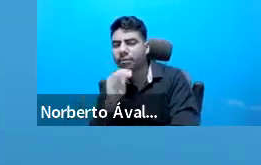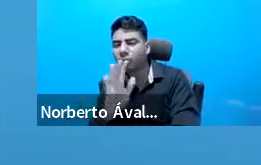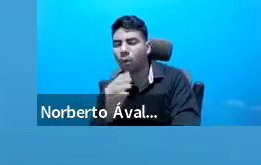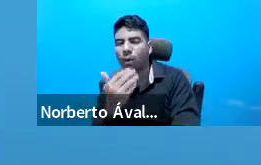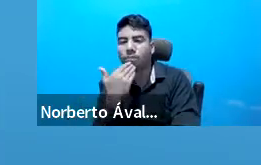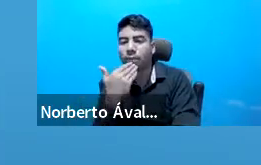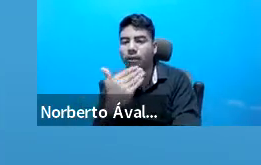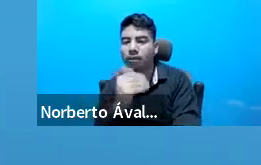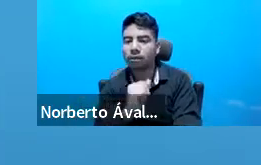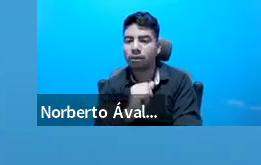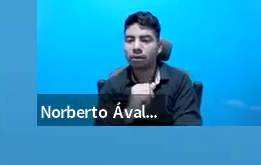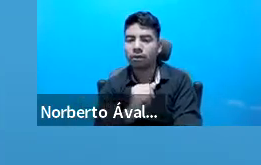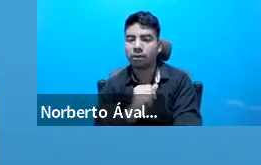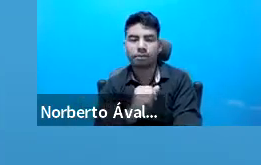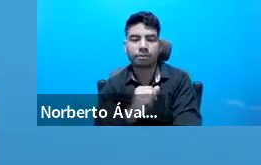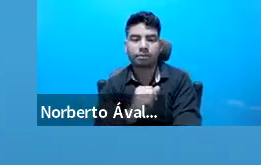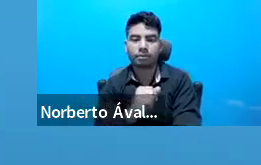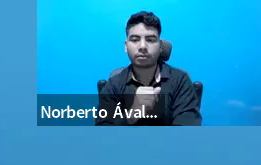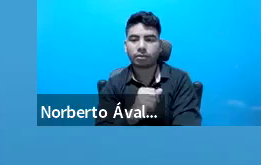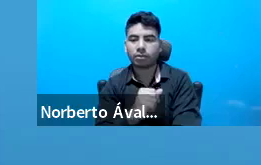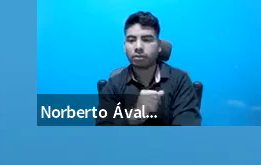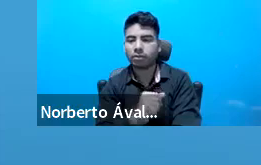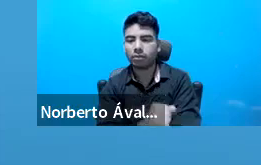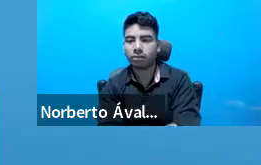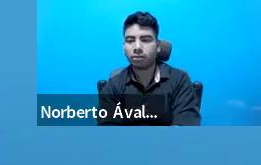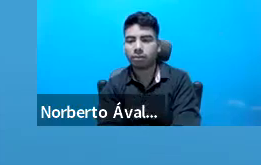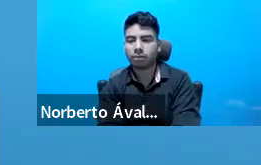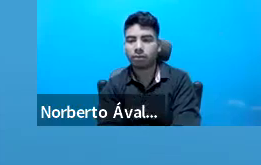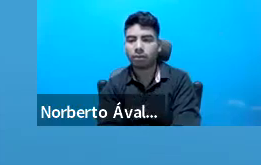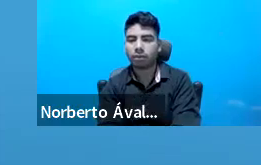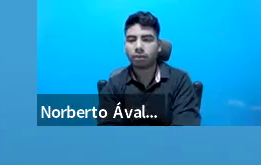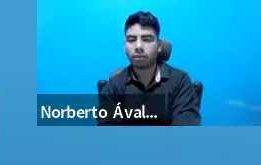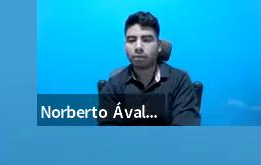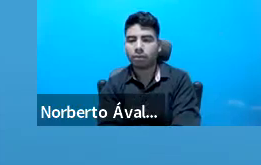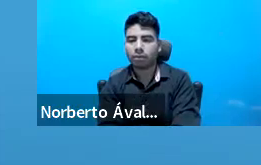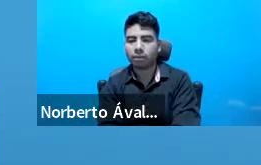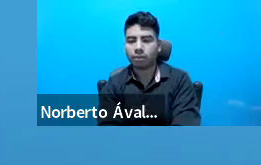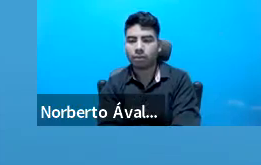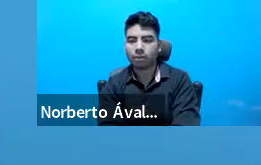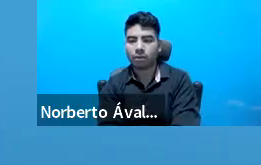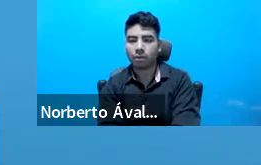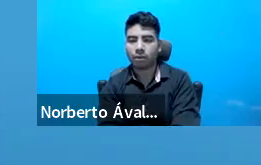el el intérprete. Ok. Entonces Ok. Entonces . Ahora . Ahora, la tercera es que Ahora, la tercera es que es